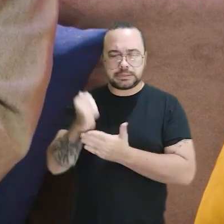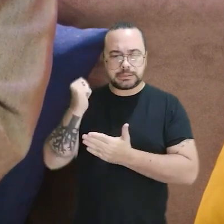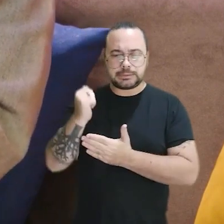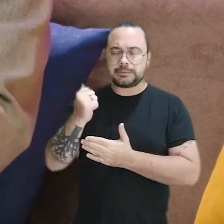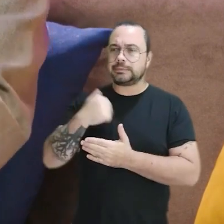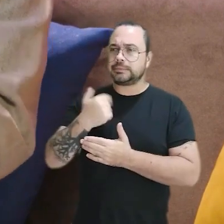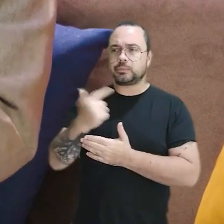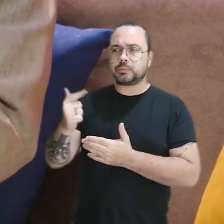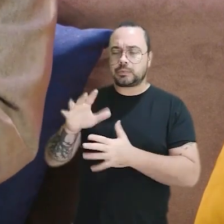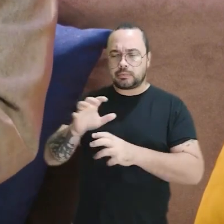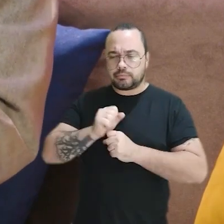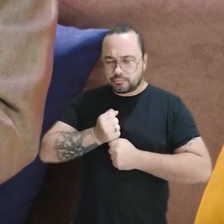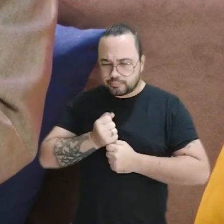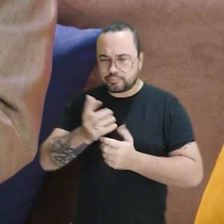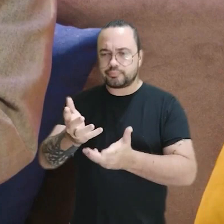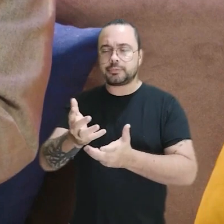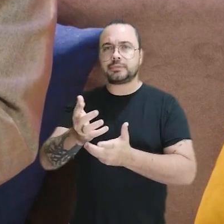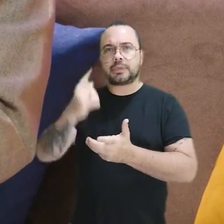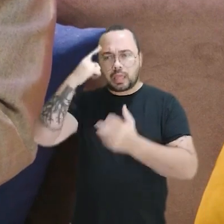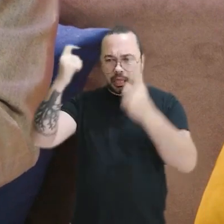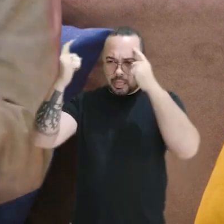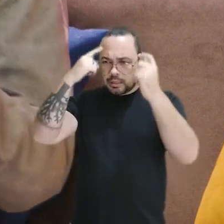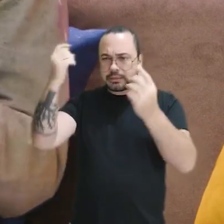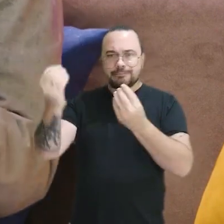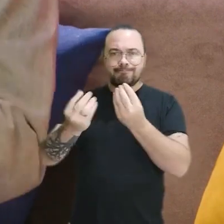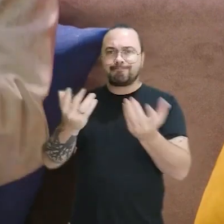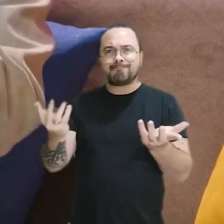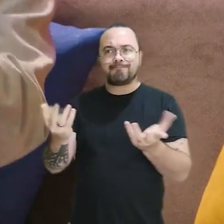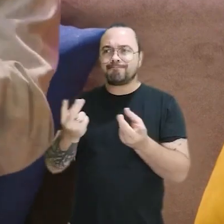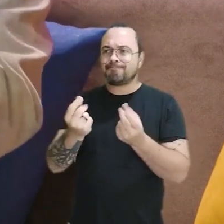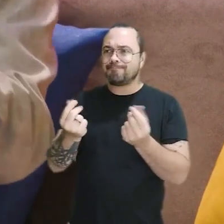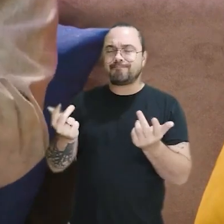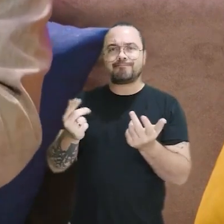inspiração de onde... Não tem mais, esse universo pra mim